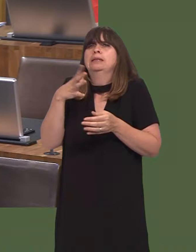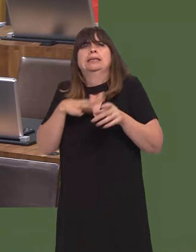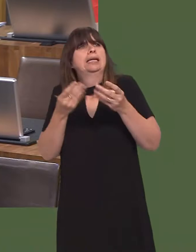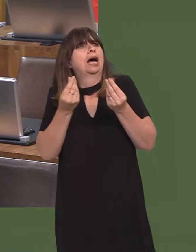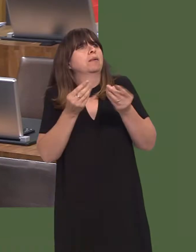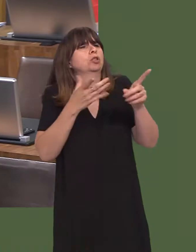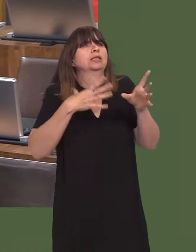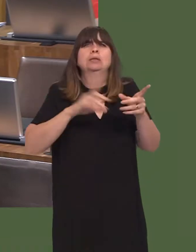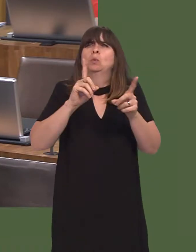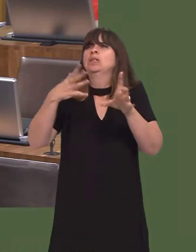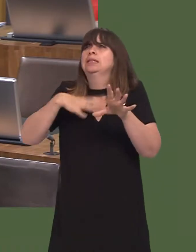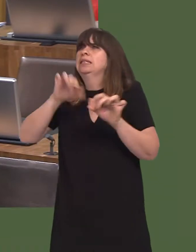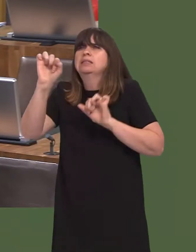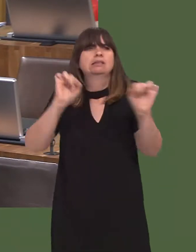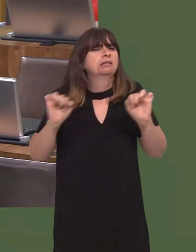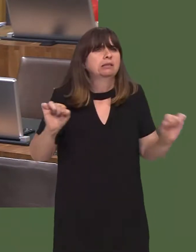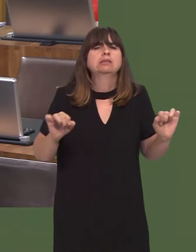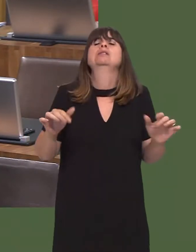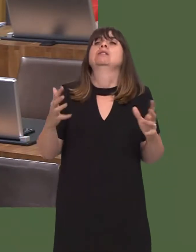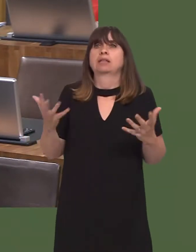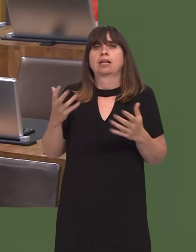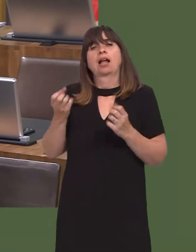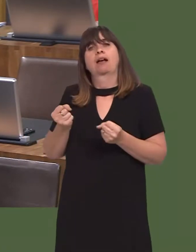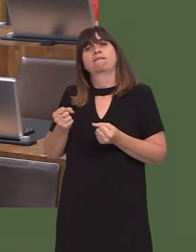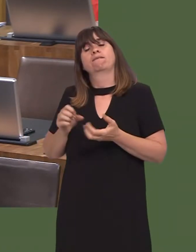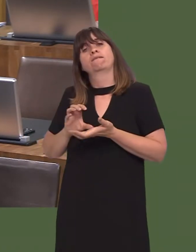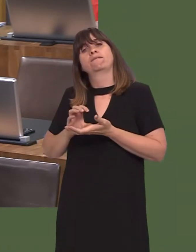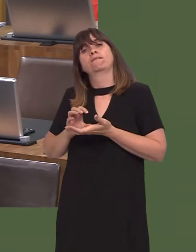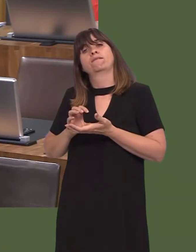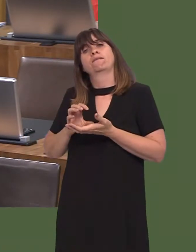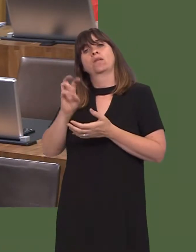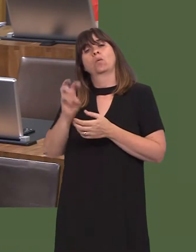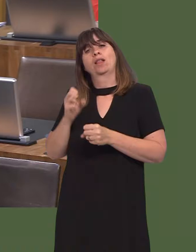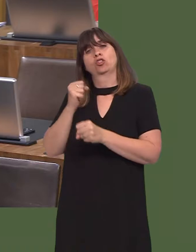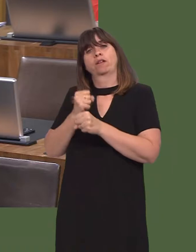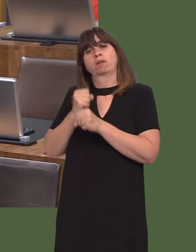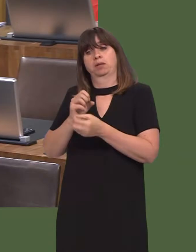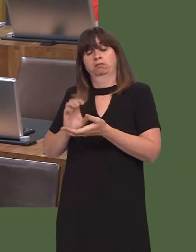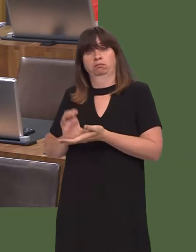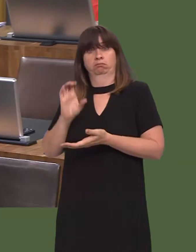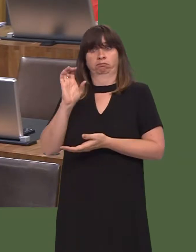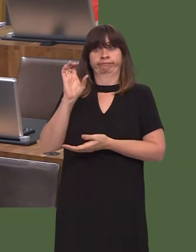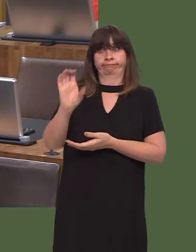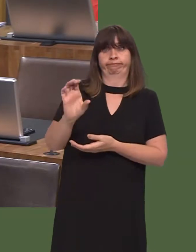gorsaf tref Abergwaun, wrth gwrs, ar Ùl sawl blwyddyn wedi cau. Mae yna fwy o wasanaethau